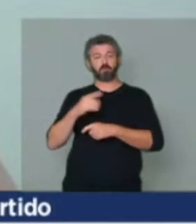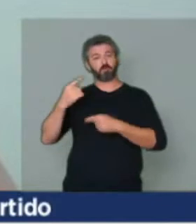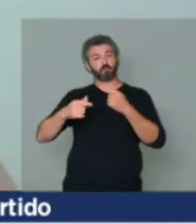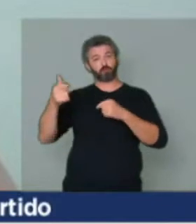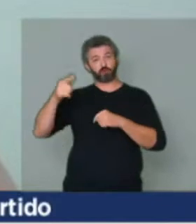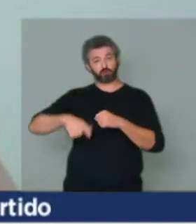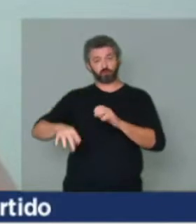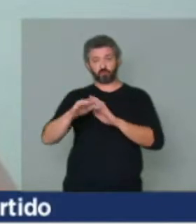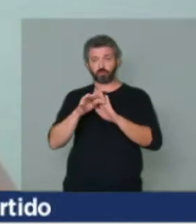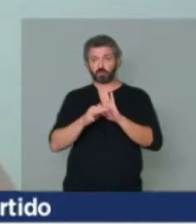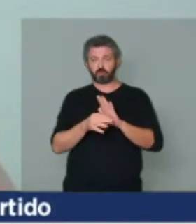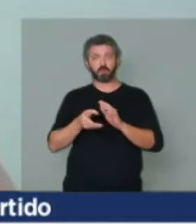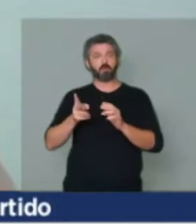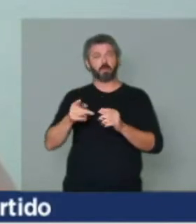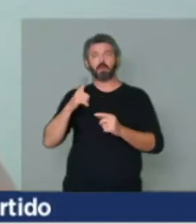RELATORA, MAS... PELO QUE É APRESENTADO, RETROCEDE AO